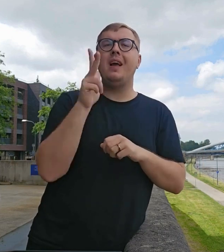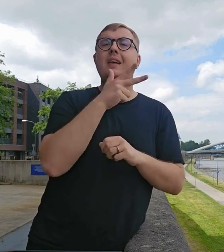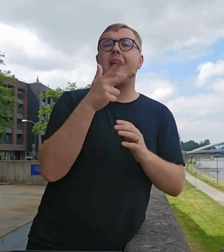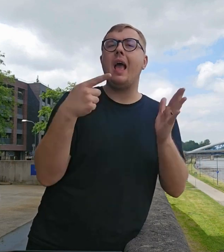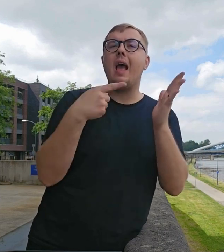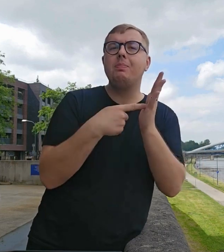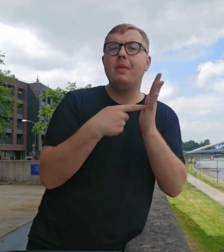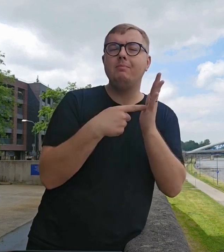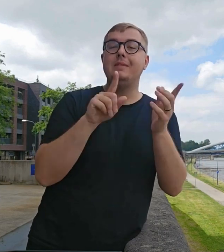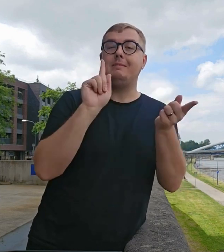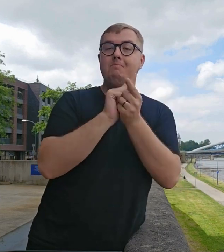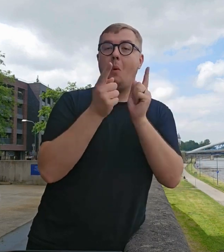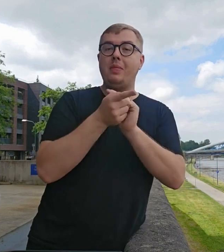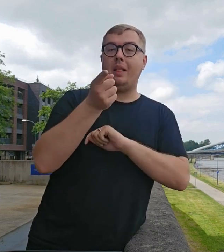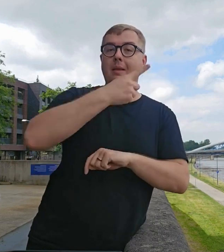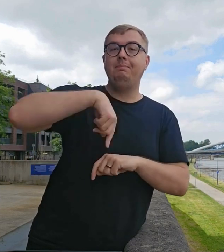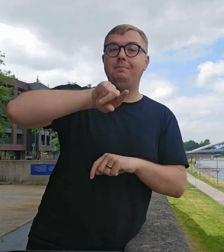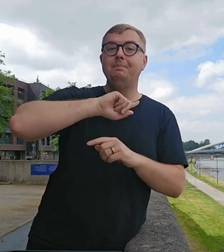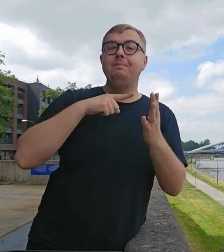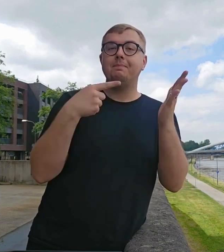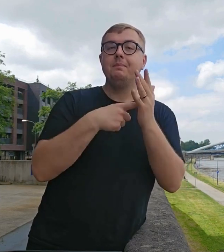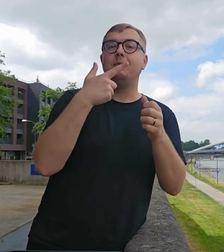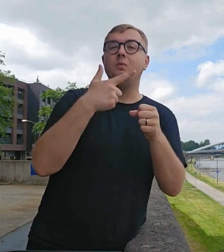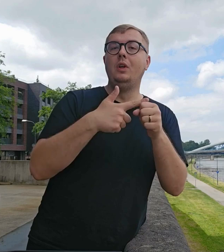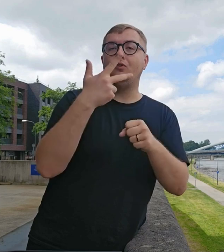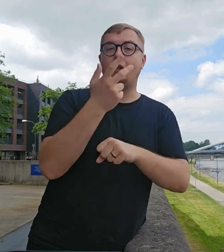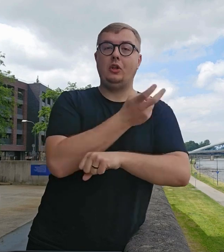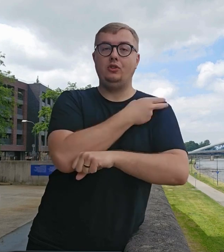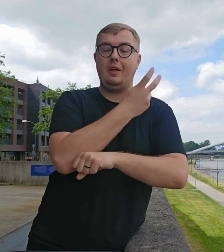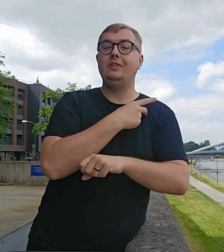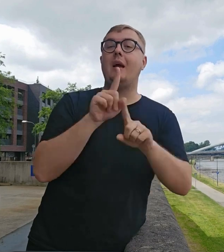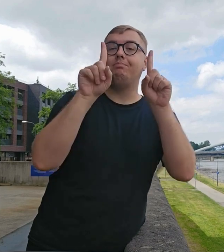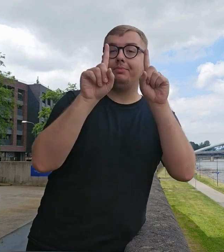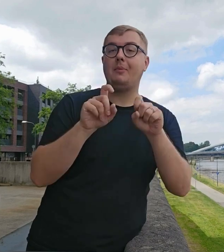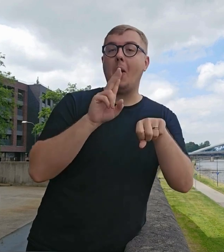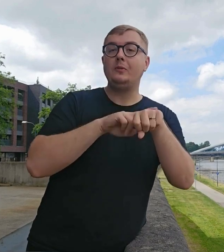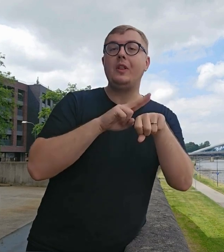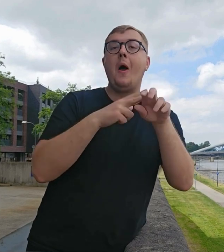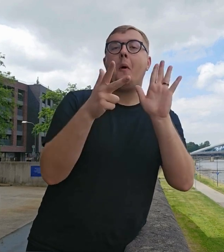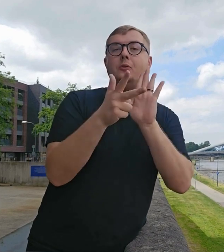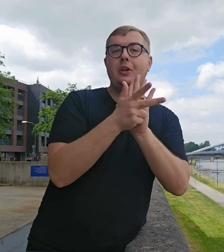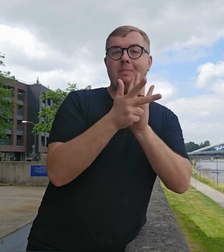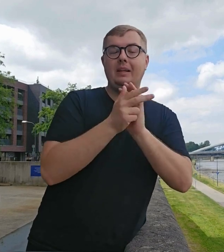Kiedy? W tym roku widzimy się 23 czerwca od godz. 18.